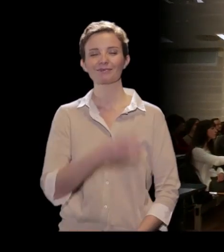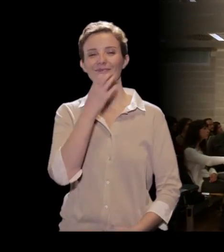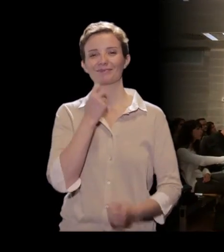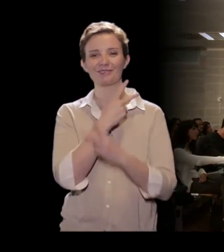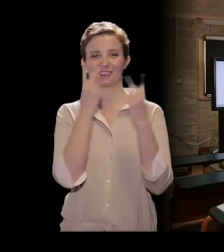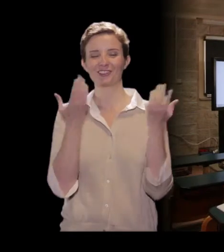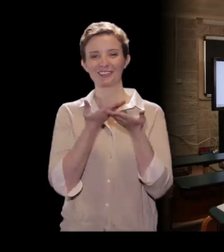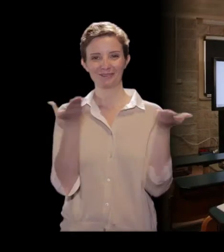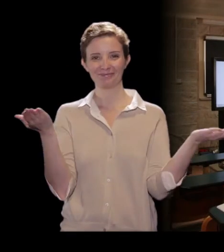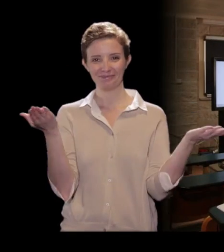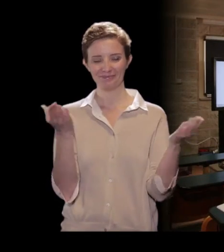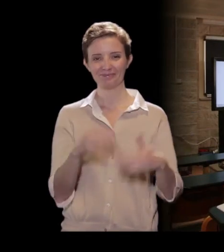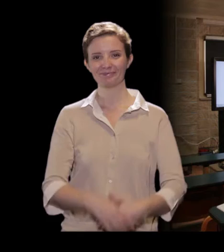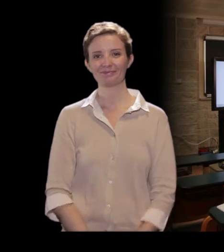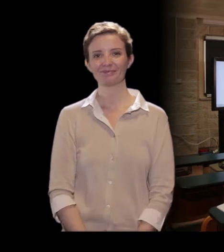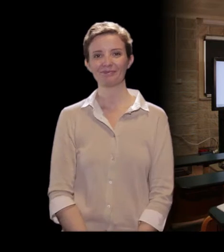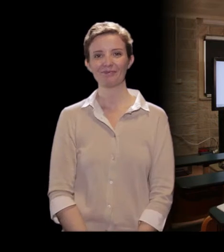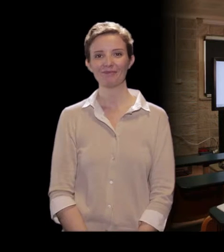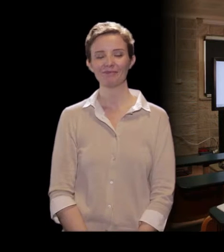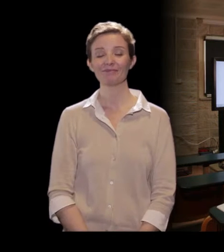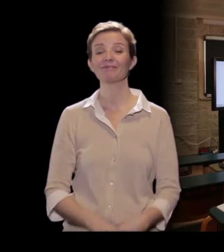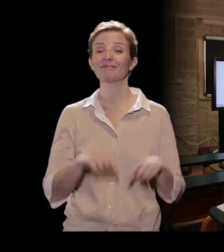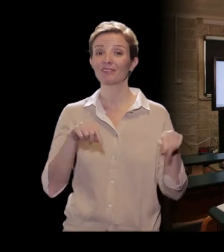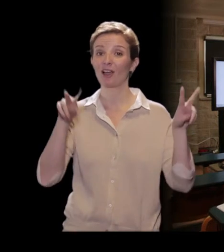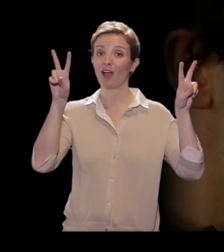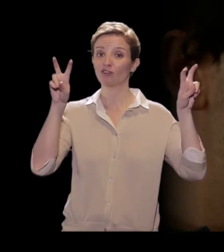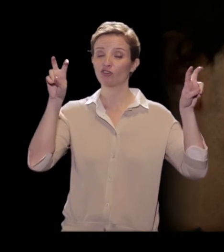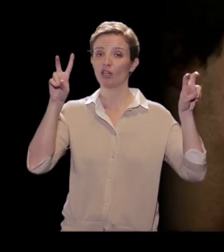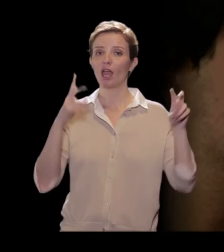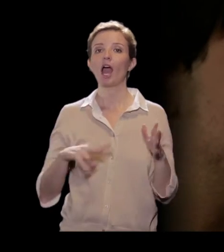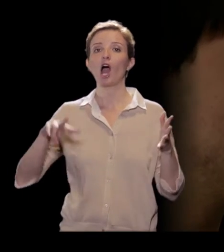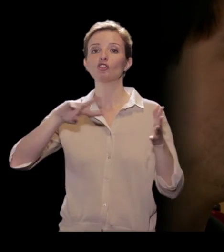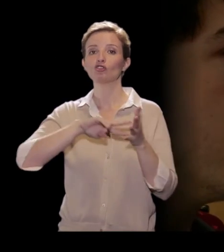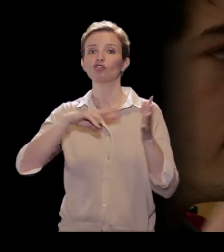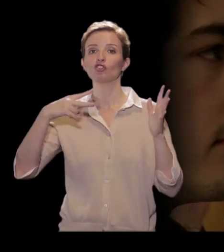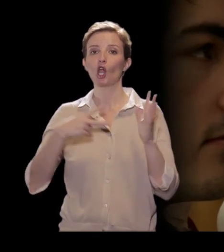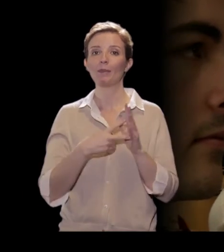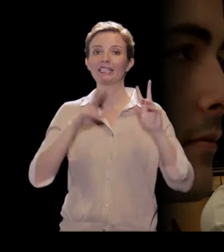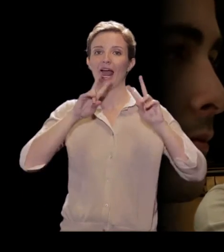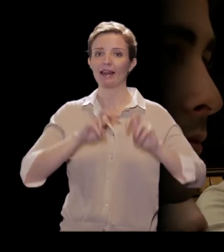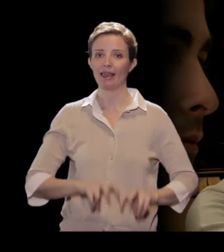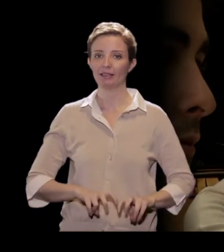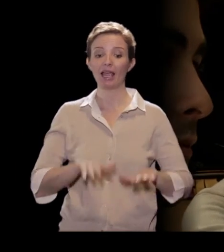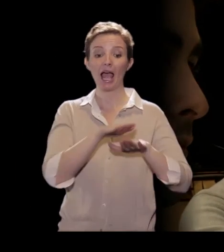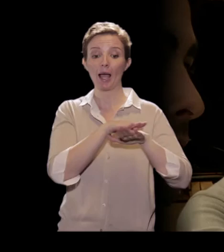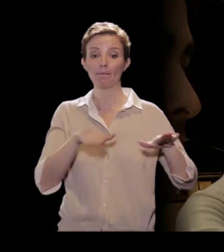Buongiorno a tutti. Gli argomenti di oggi sono la geometria analitica, il piano cartesiano e la retta.